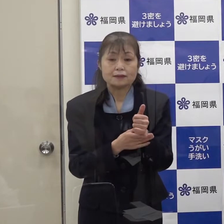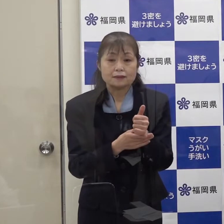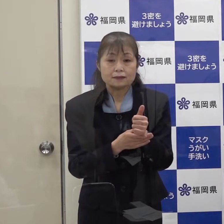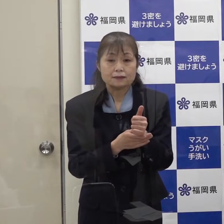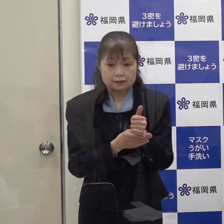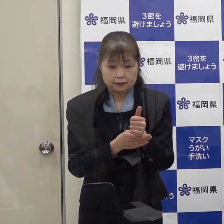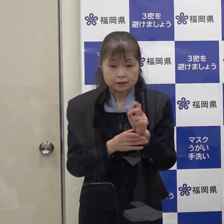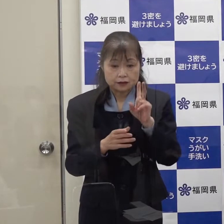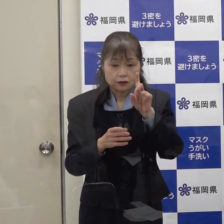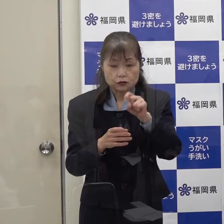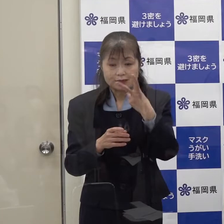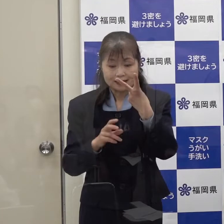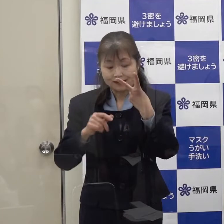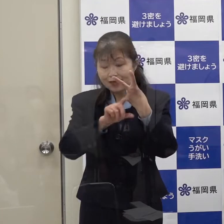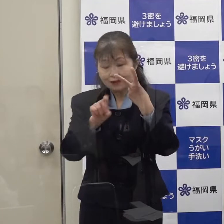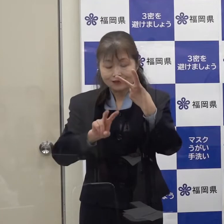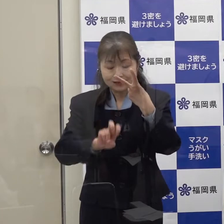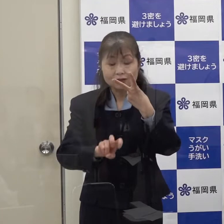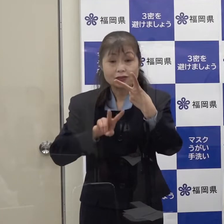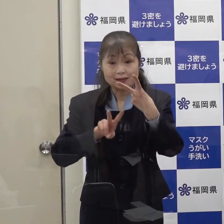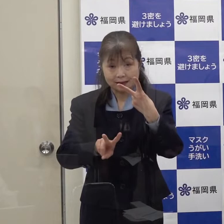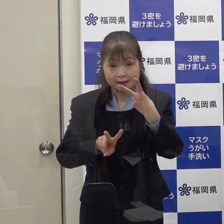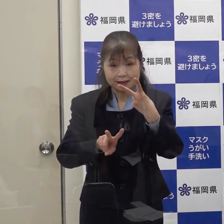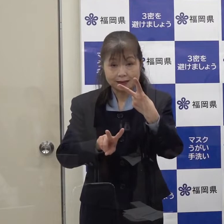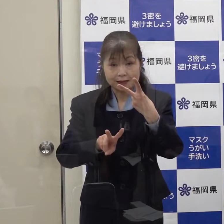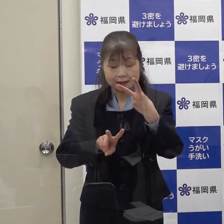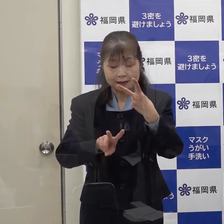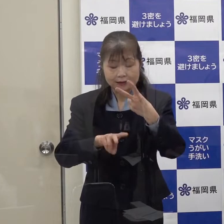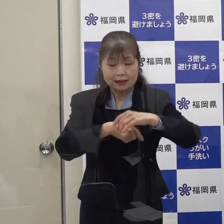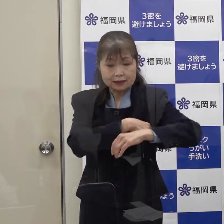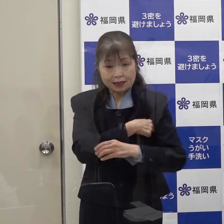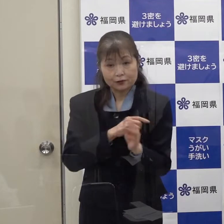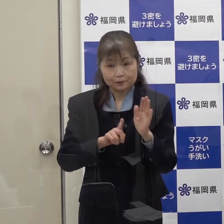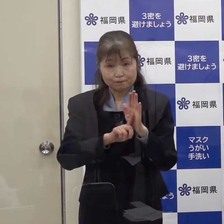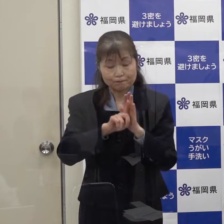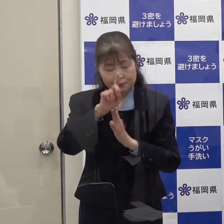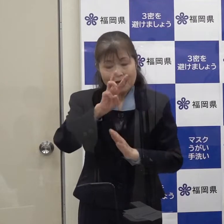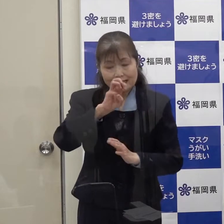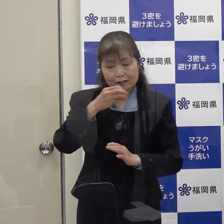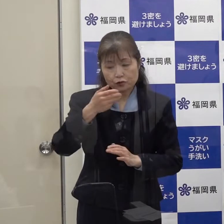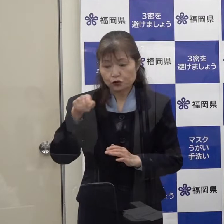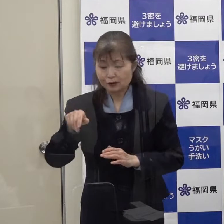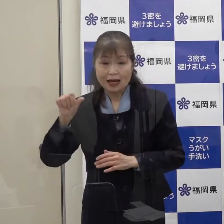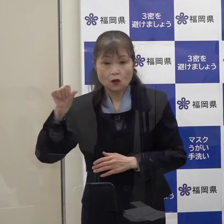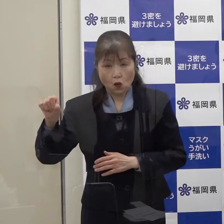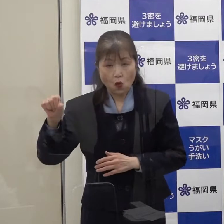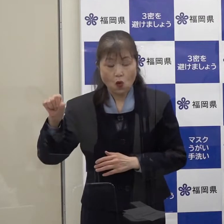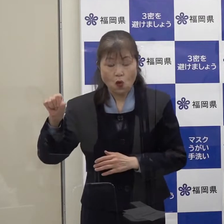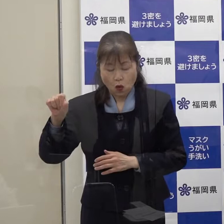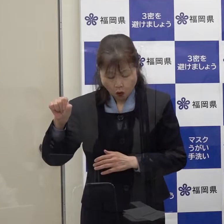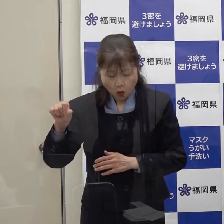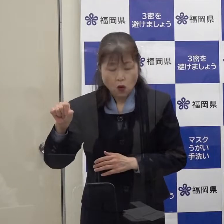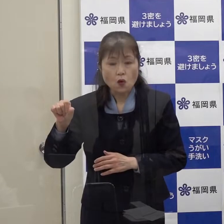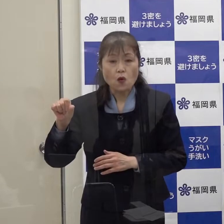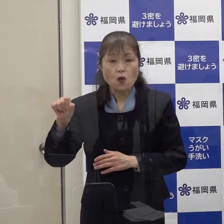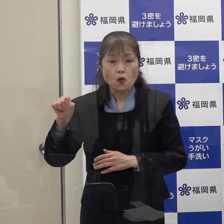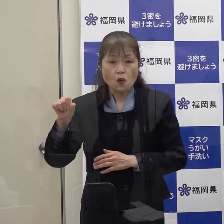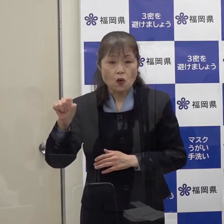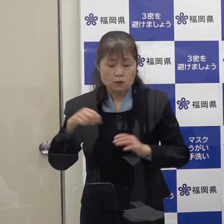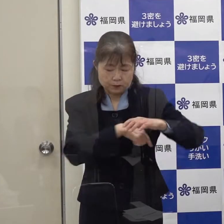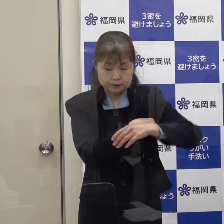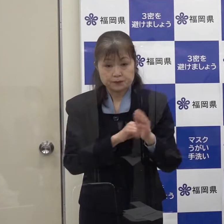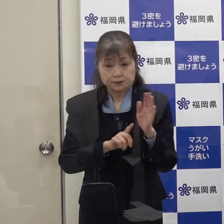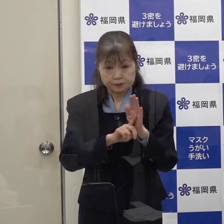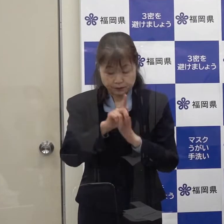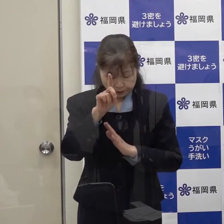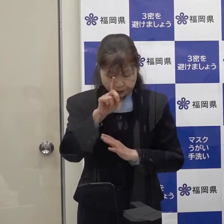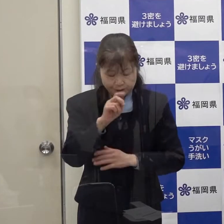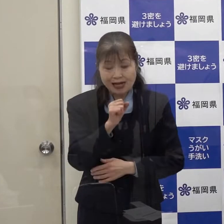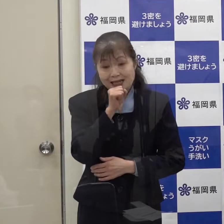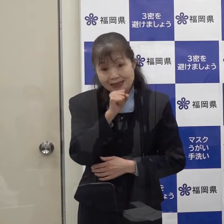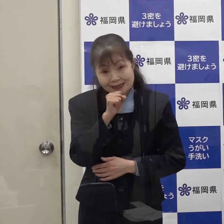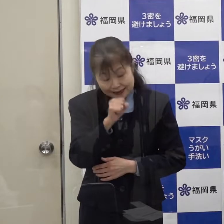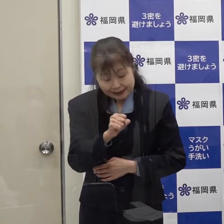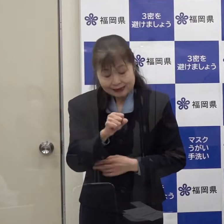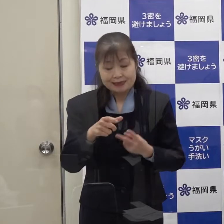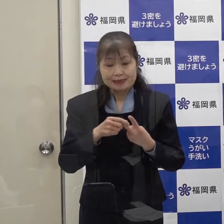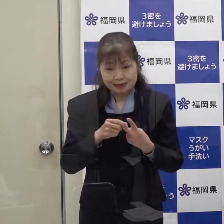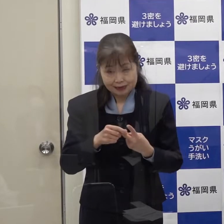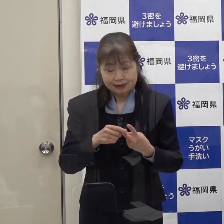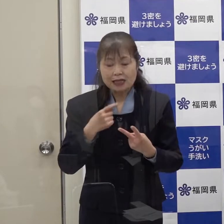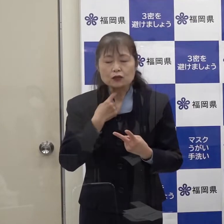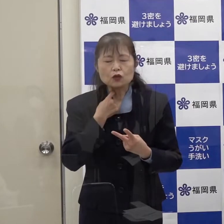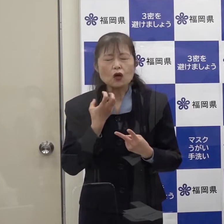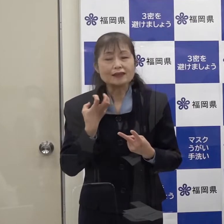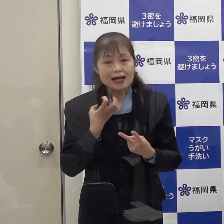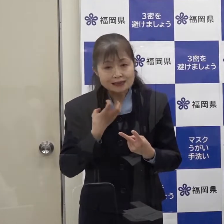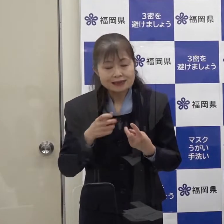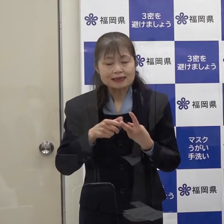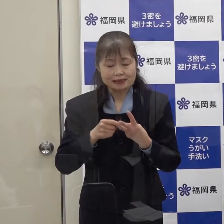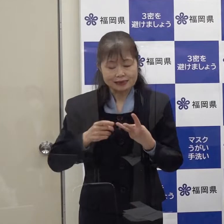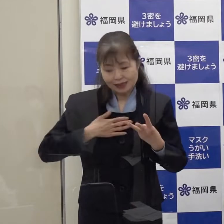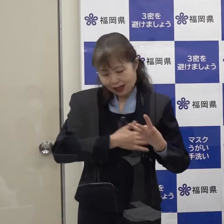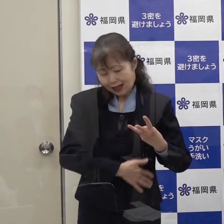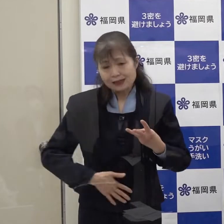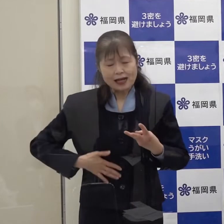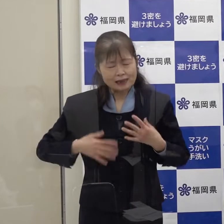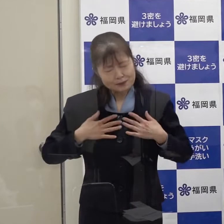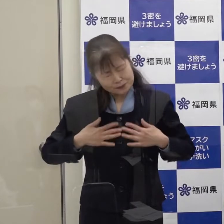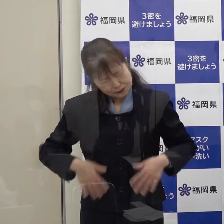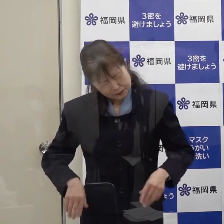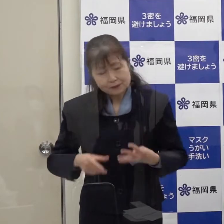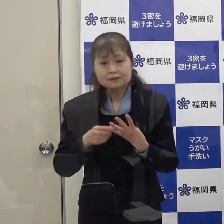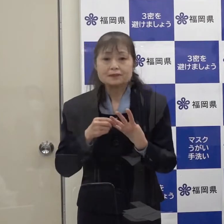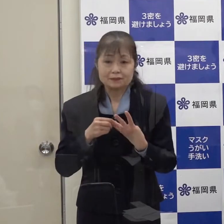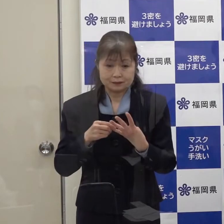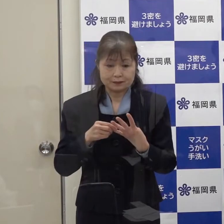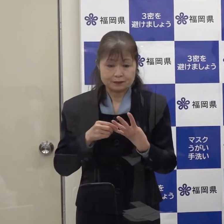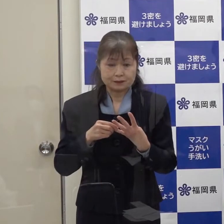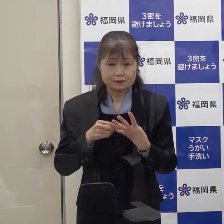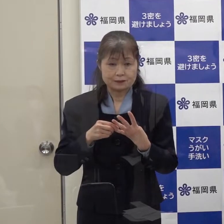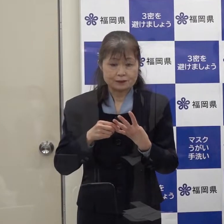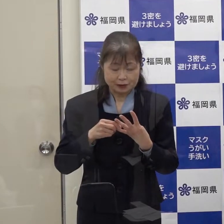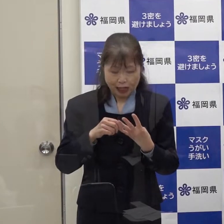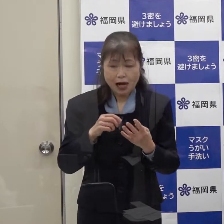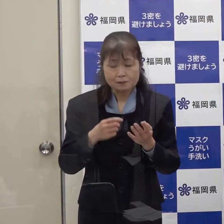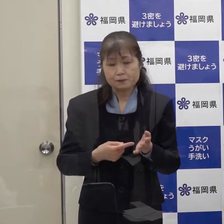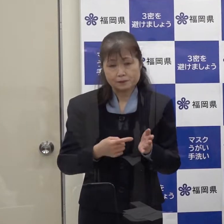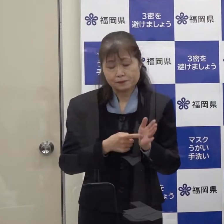１２月２２日に３９．５度の発熱と咳や喉の痛み 全身の倦怠感が発現し